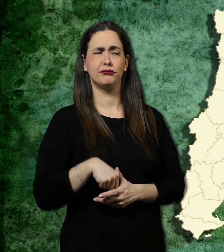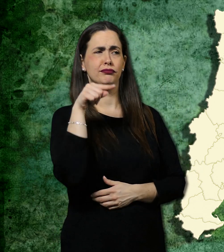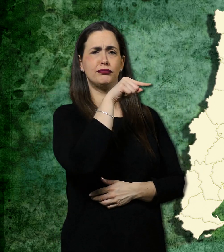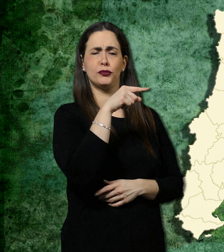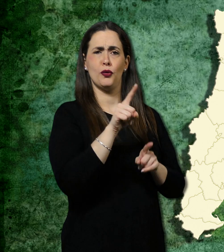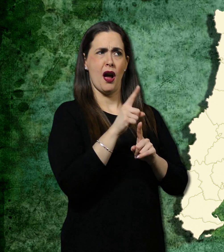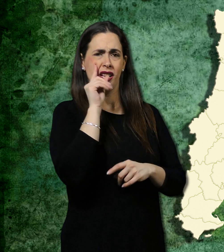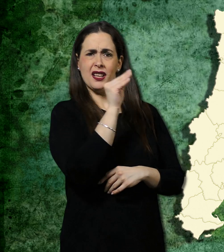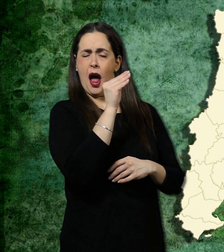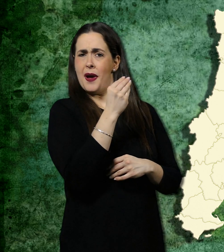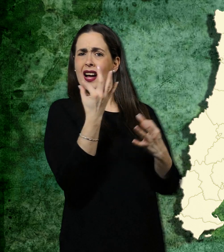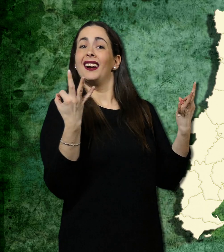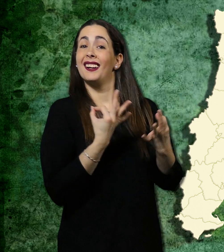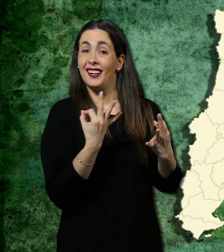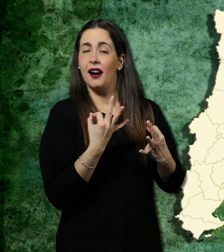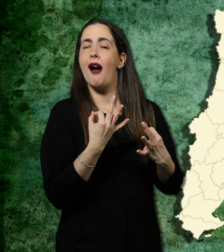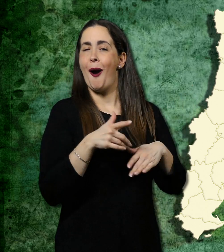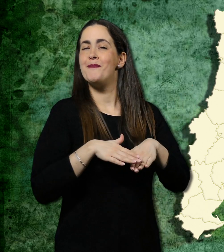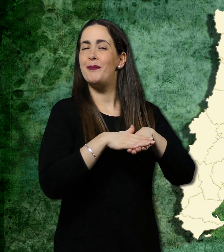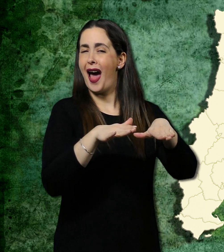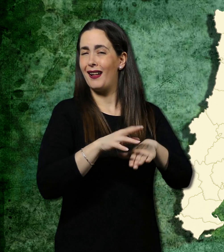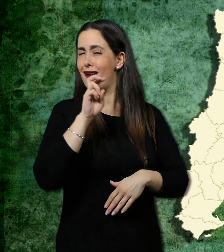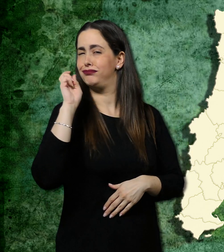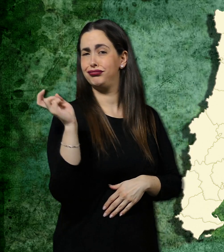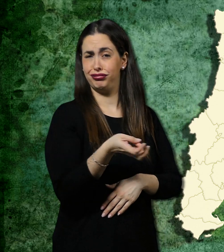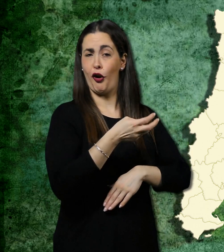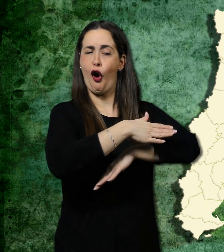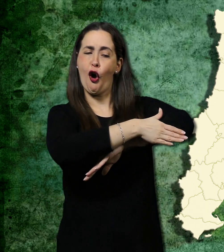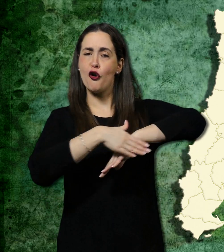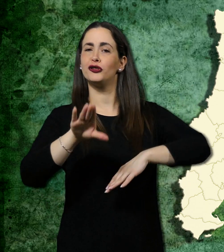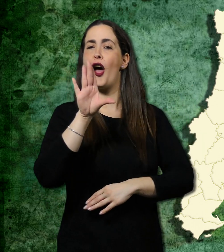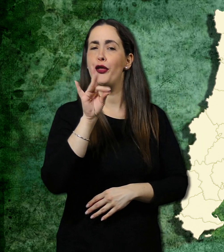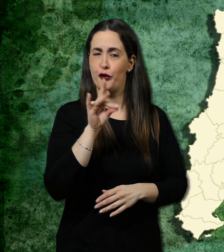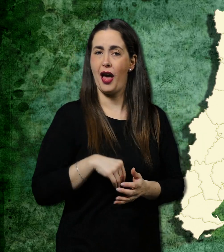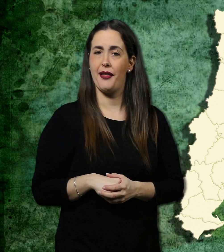Destacat: Calafell destaca per les seves platges, pròpies de la Costa Daurada.